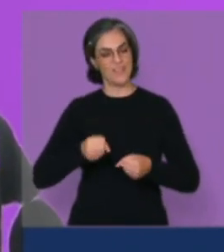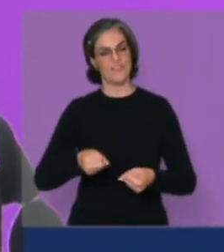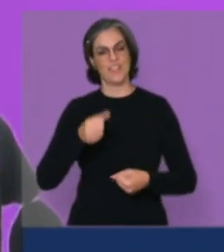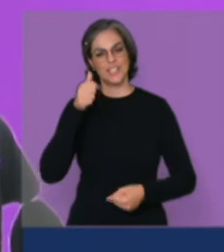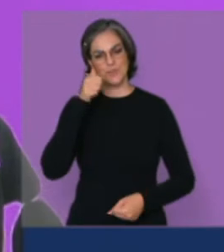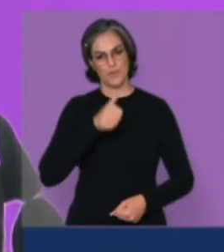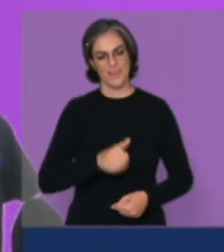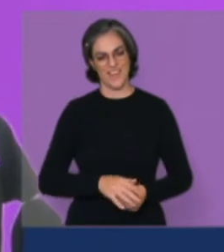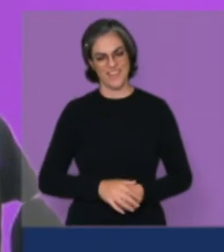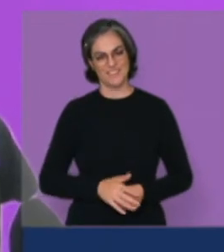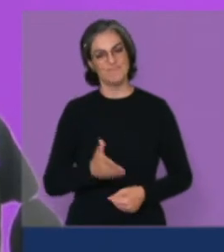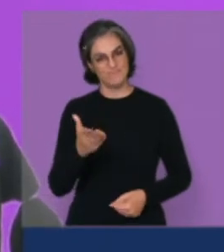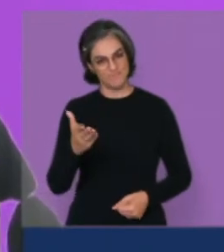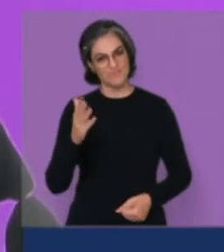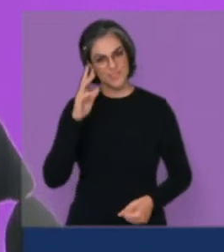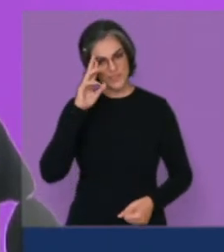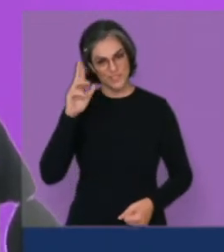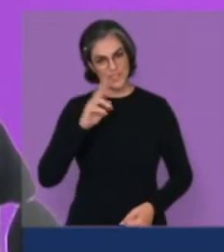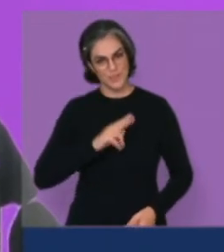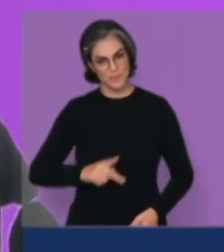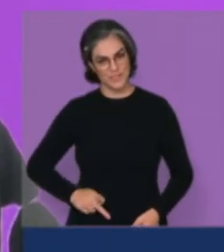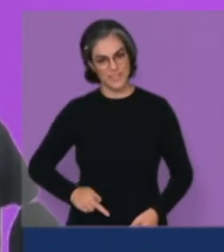PARLAMENTARES DESTA CASA, QUE SEMPRE ESTIVERAM FAZENDO O